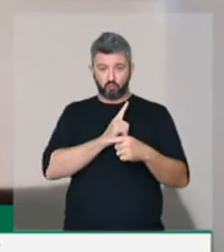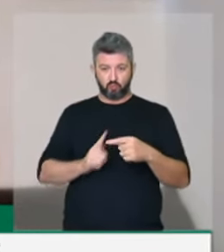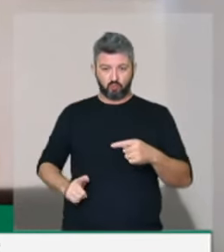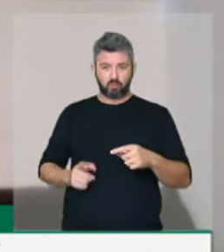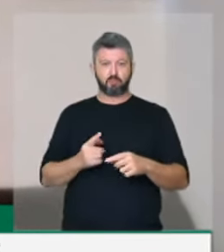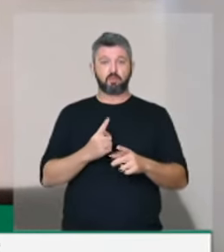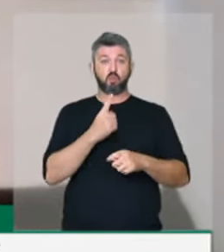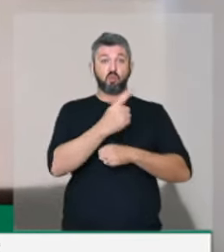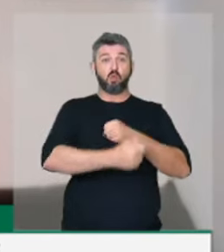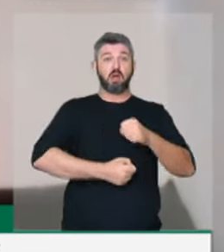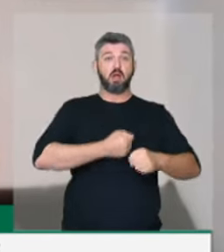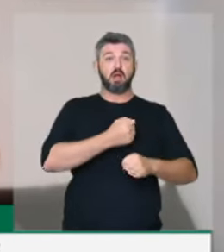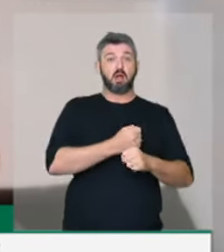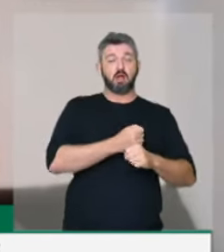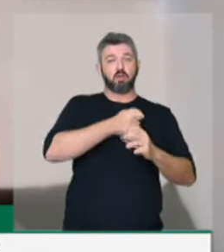ANO E 2 MESES QUE DISCUTEM A DEFESA DA VIDA, A DEFESA DE